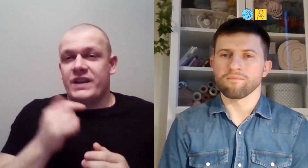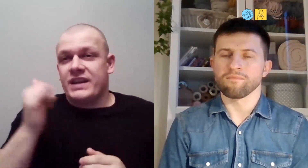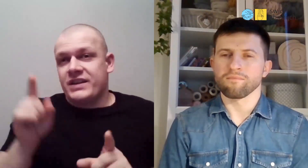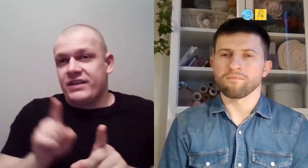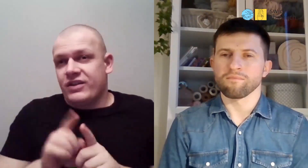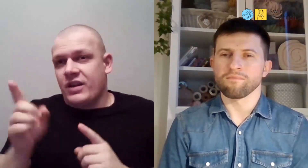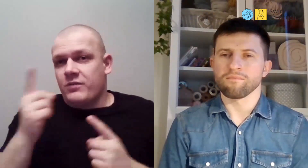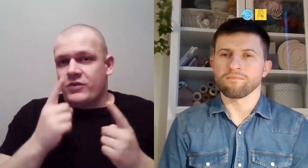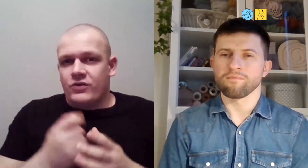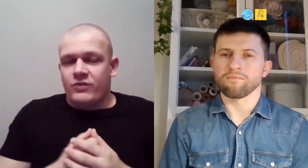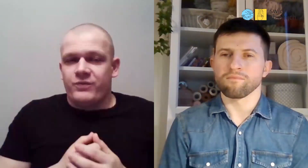Inni też tak myślą.